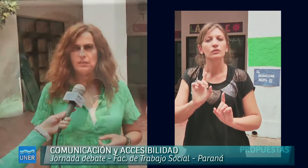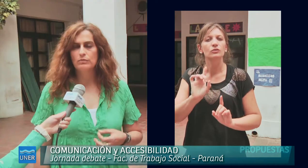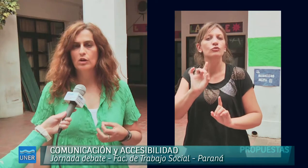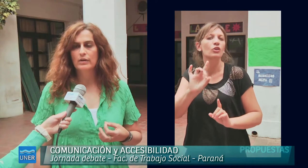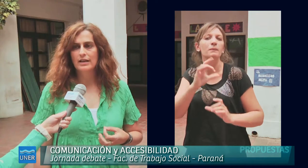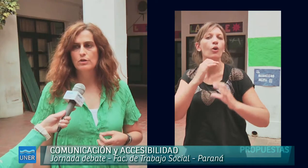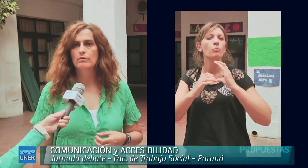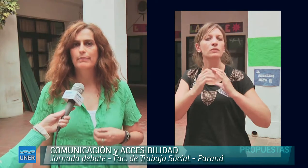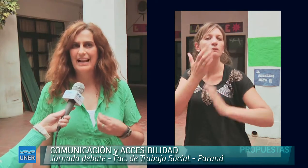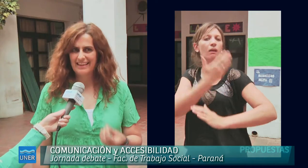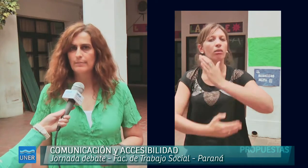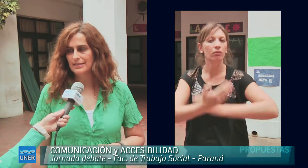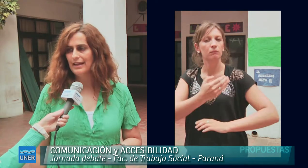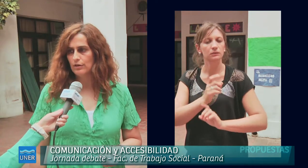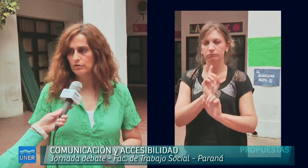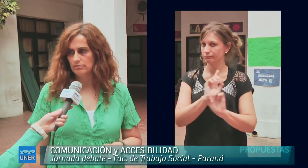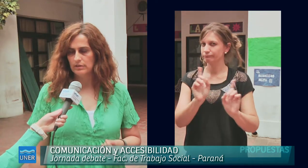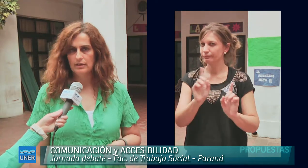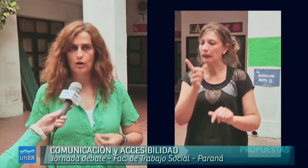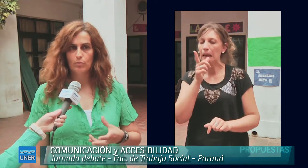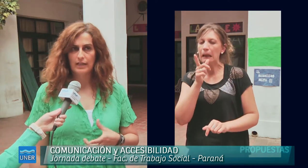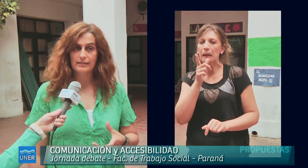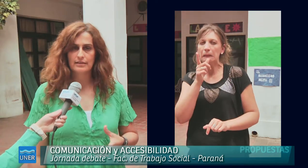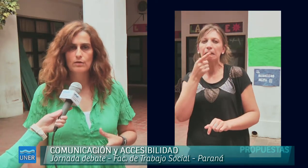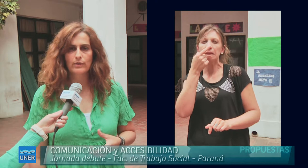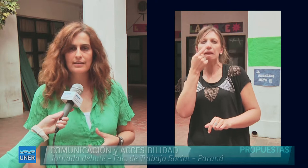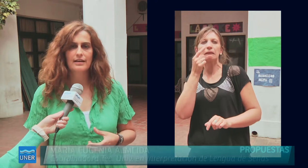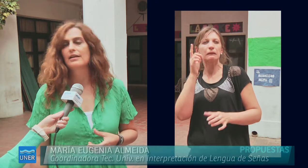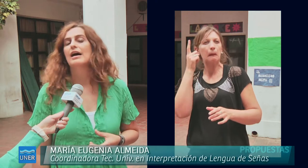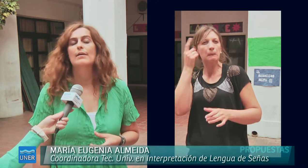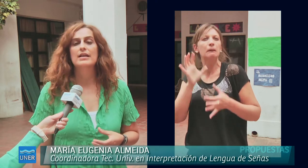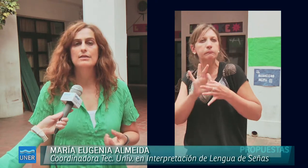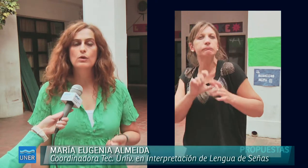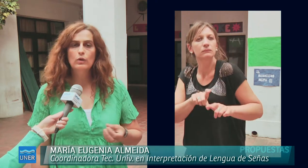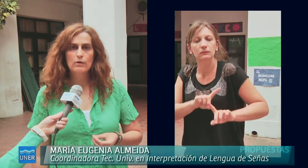con una comunicación para discapacitados. Que es como la tentación de vincular una